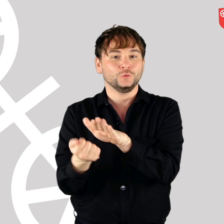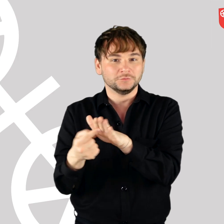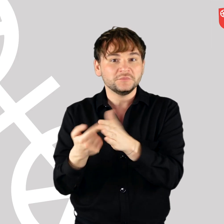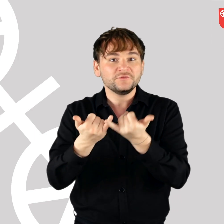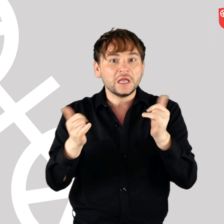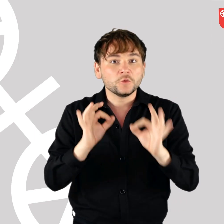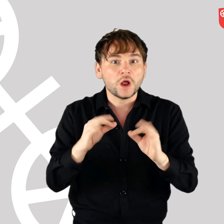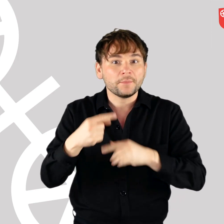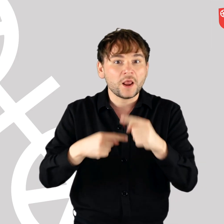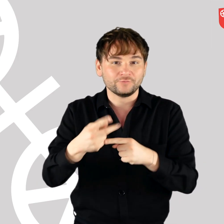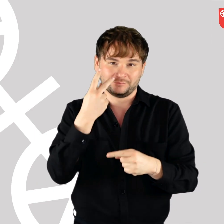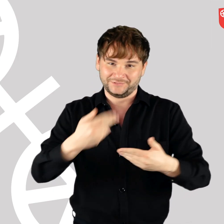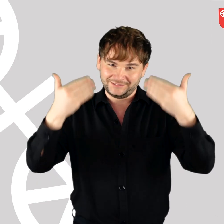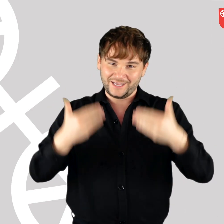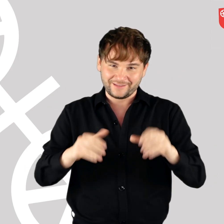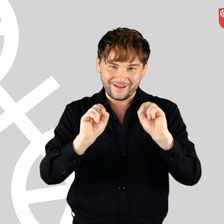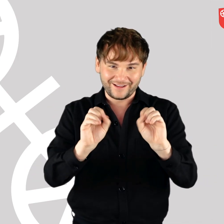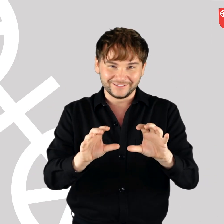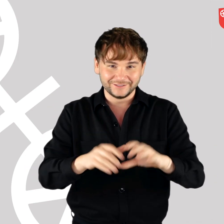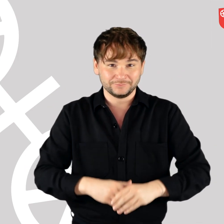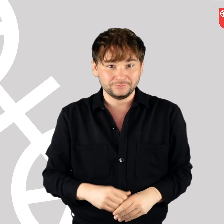Wie dies genau funktionierte, wird hier erläutert.